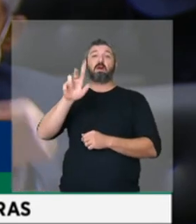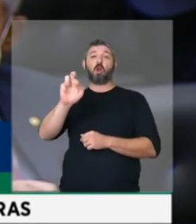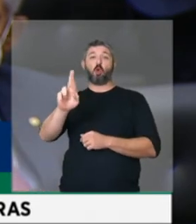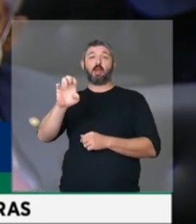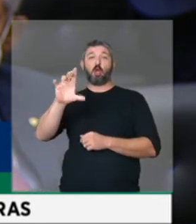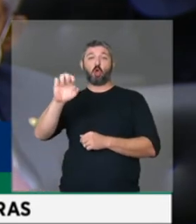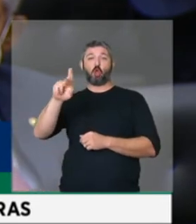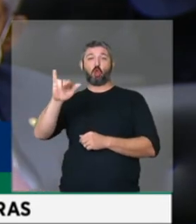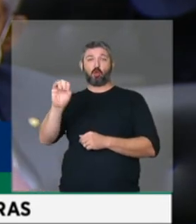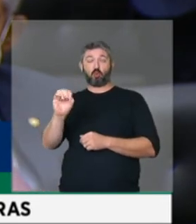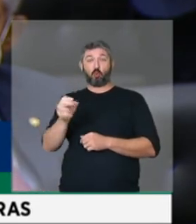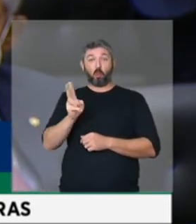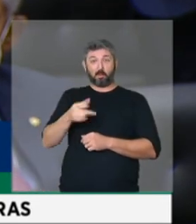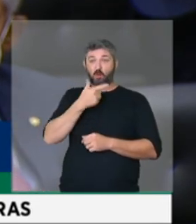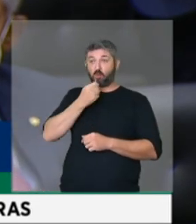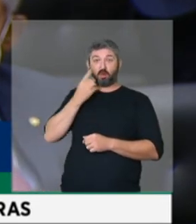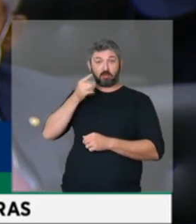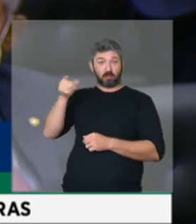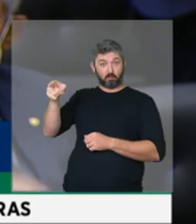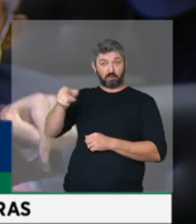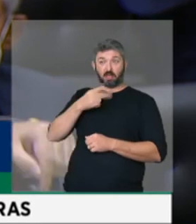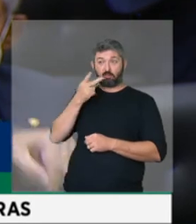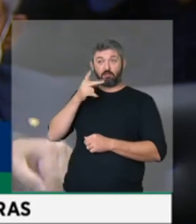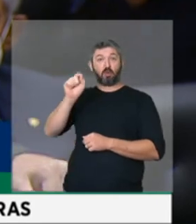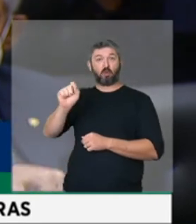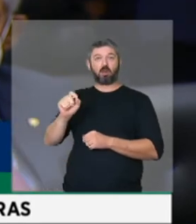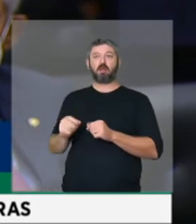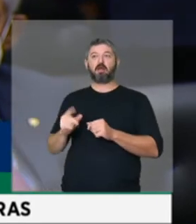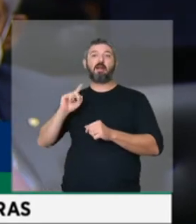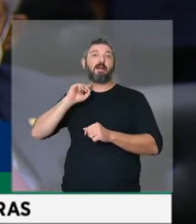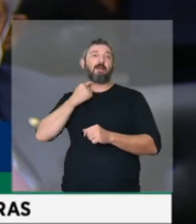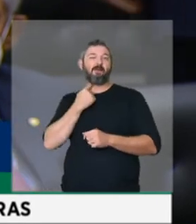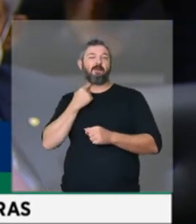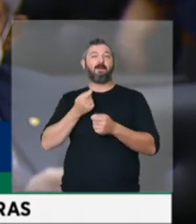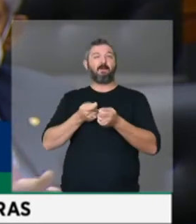ECONÔMICO DE HOJE ONDE O MESMO PARLAMENTAR INDICA AS MUT RETAS ATUAIS NA TENTATIVA